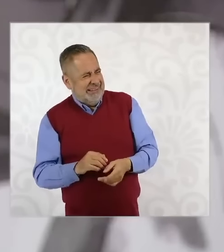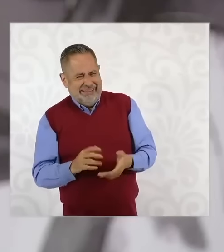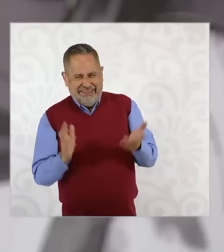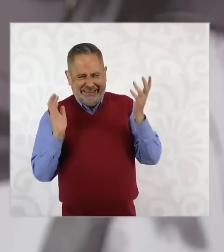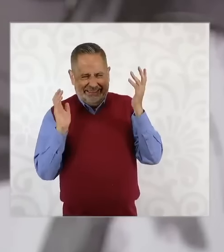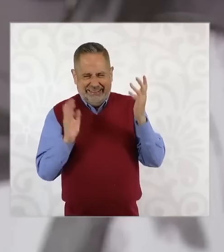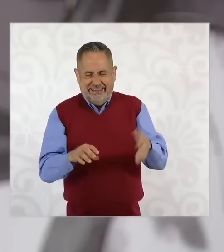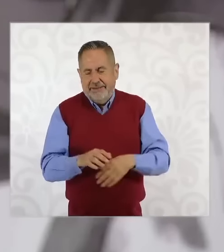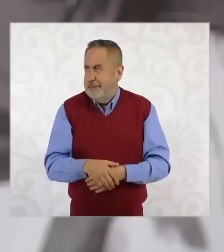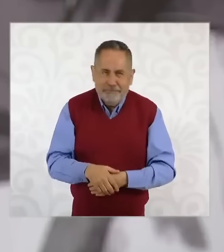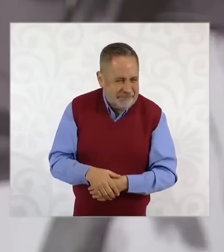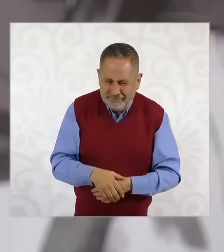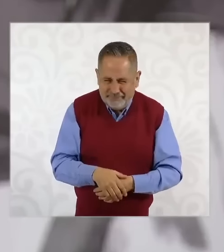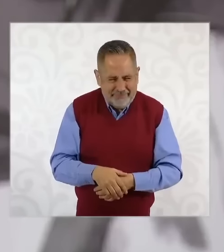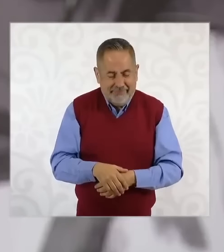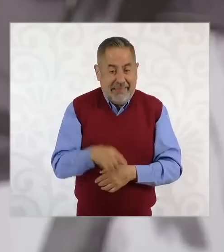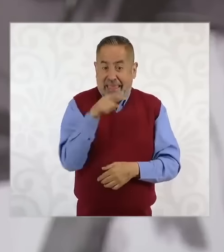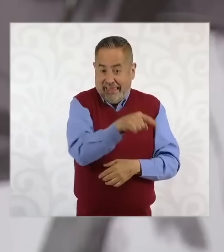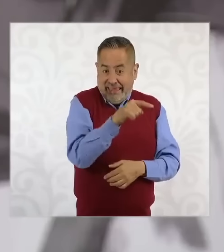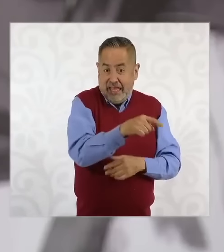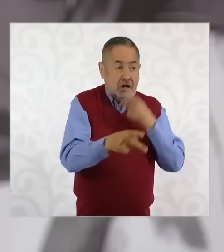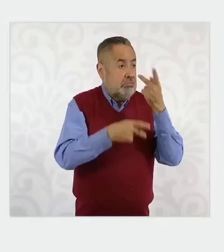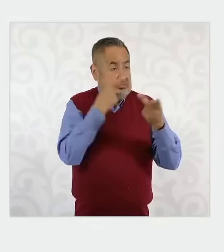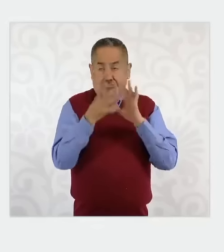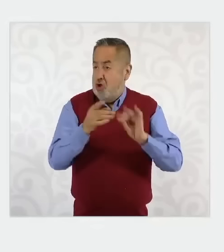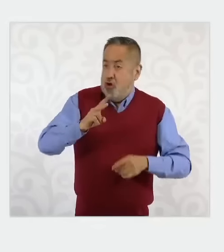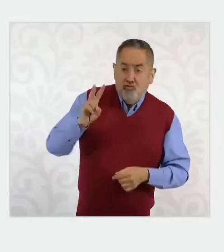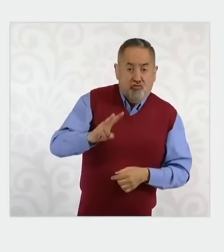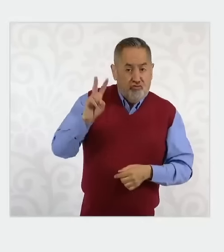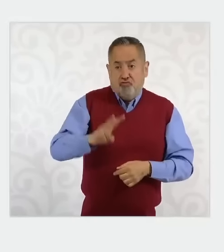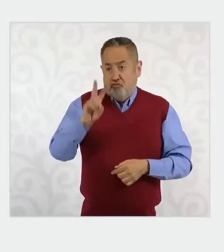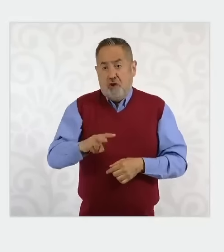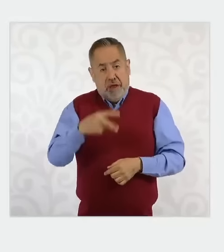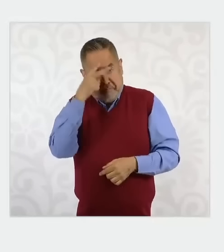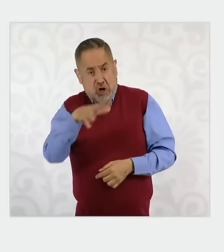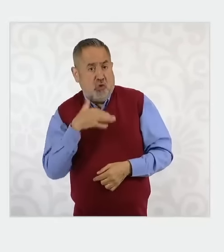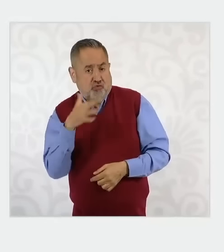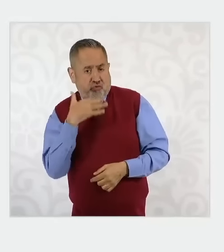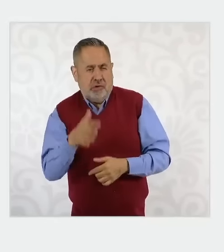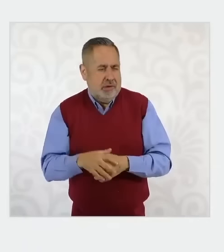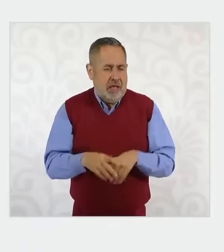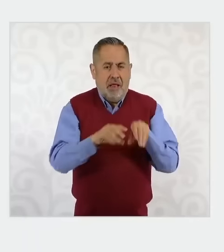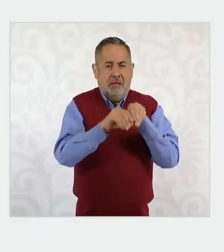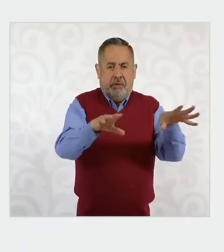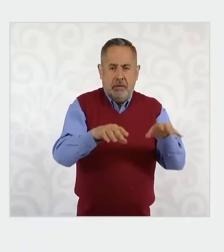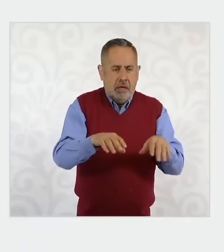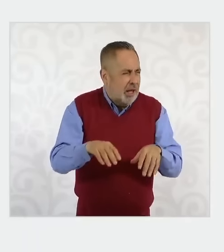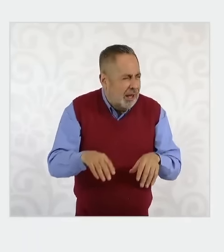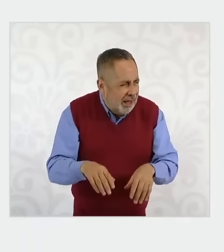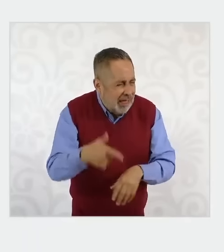Ah, bueno. Y aparte eso que ponen un mensaje lo comparte Salinas Pliego en su cuenta.